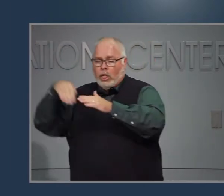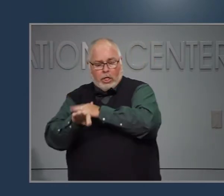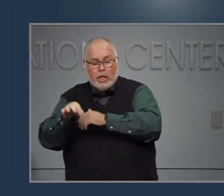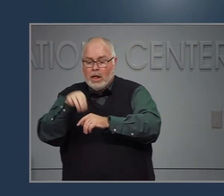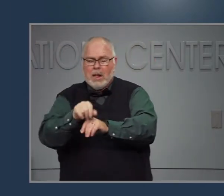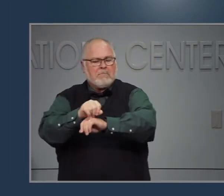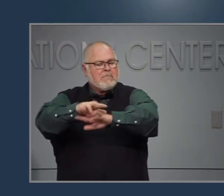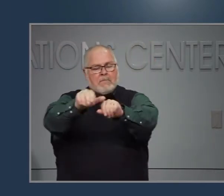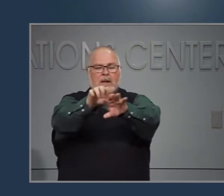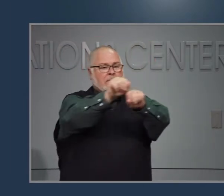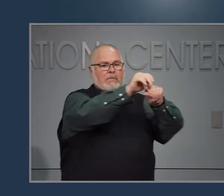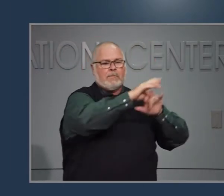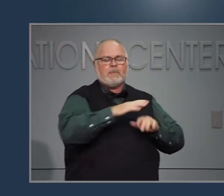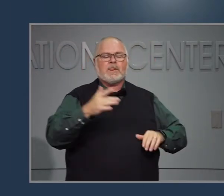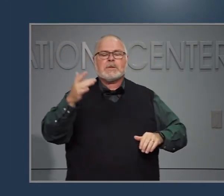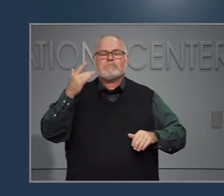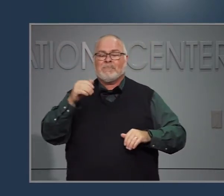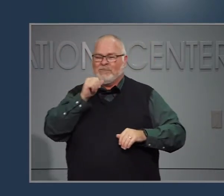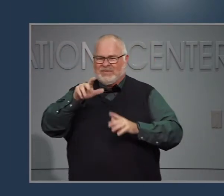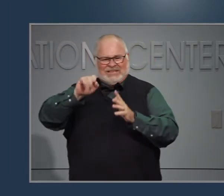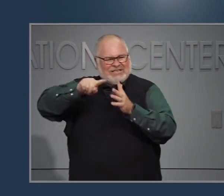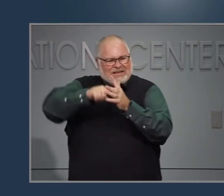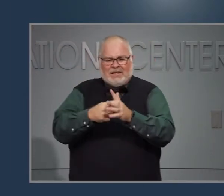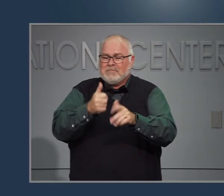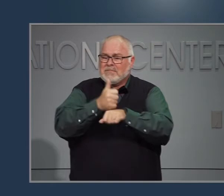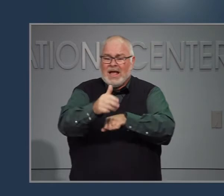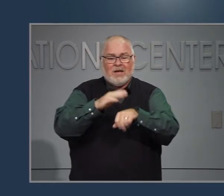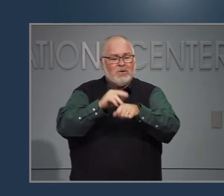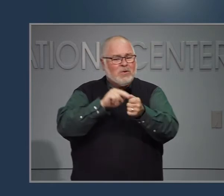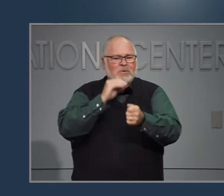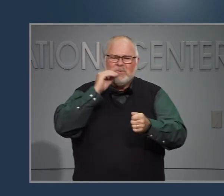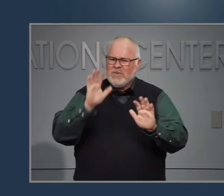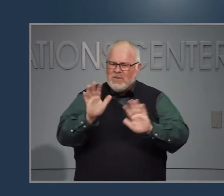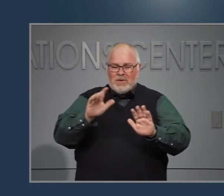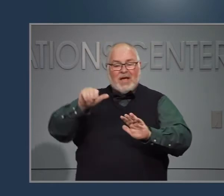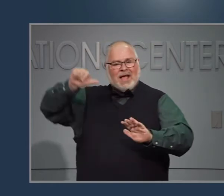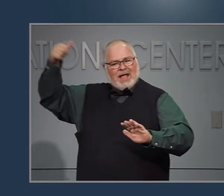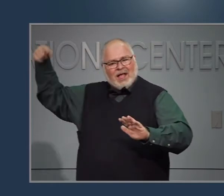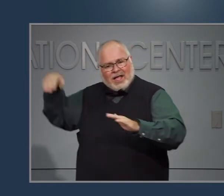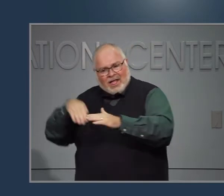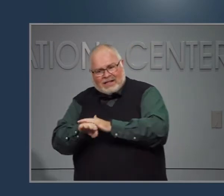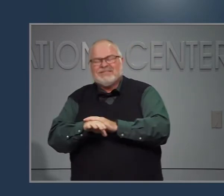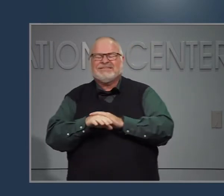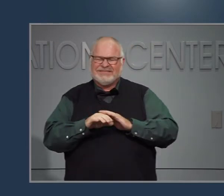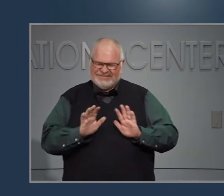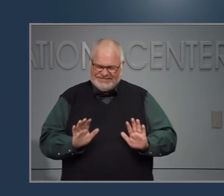del Norte tenemos una función importante para proteger a las personas en los asilos